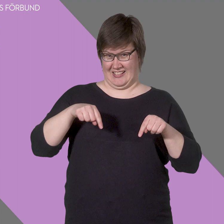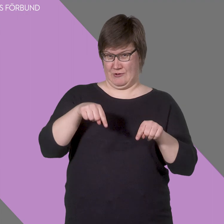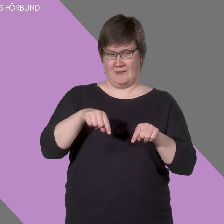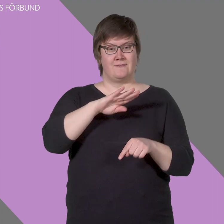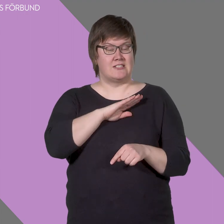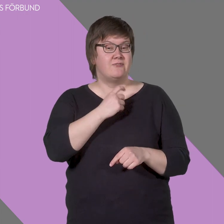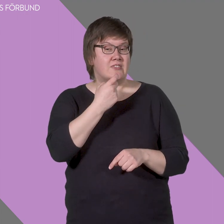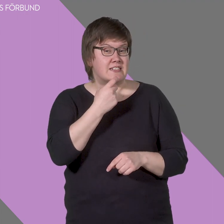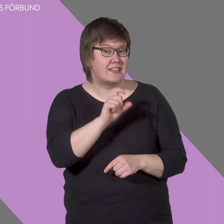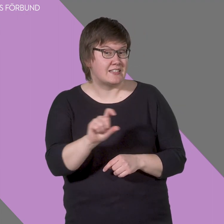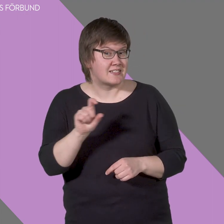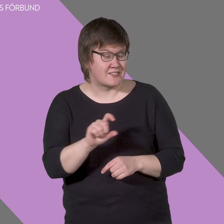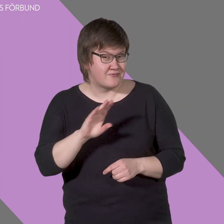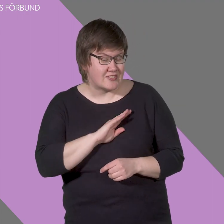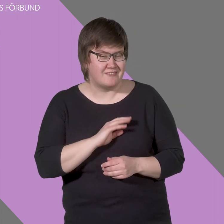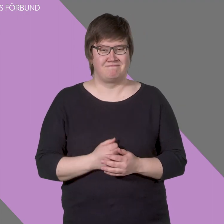Videon har textning på finska.